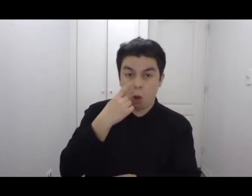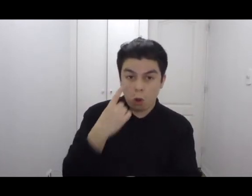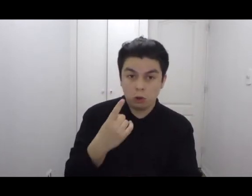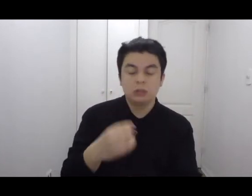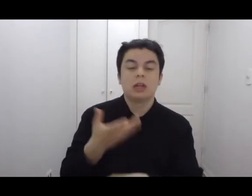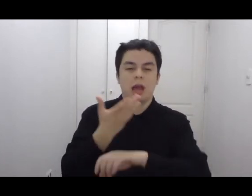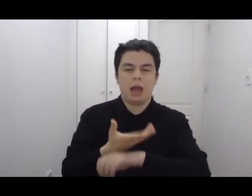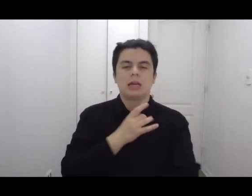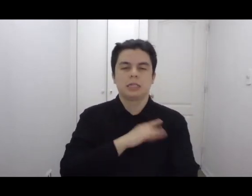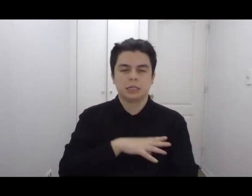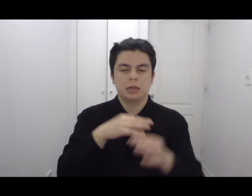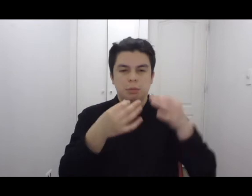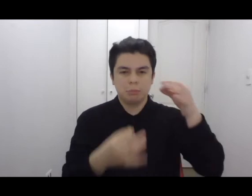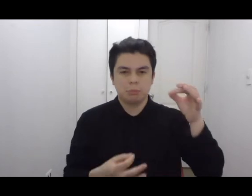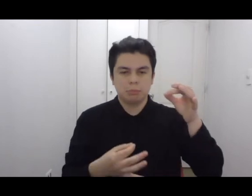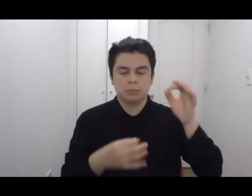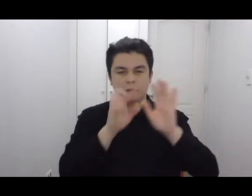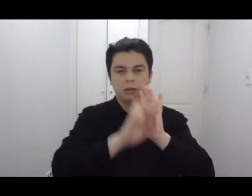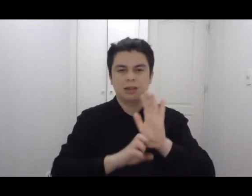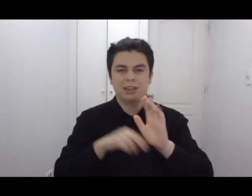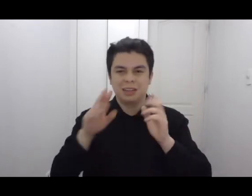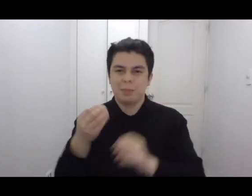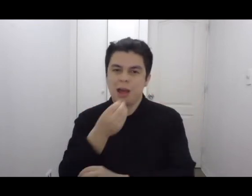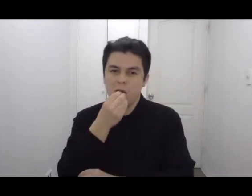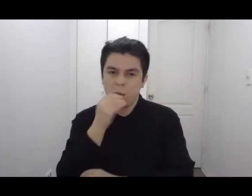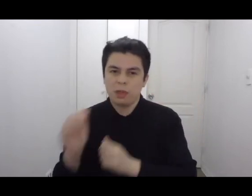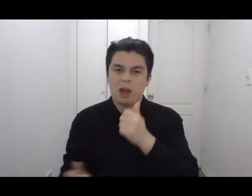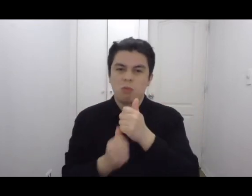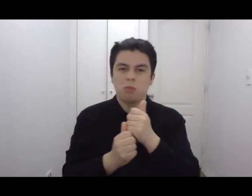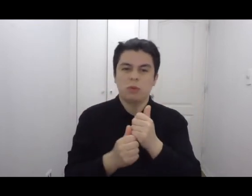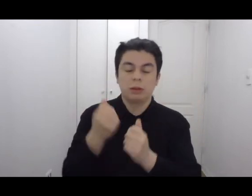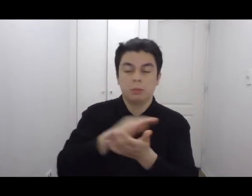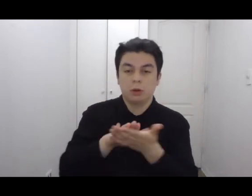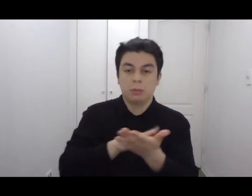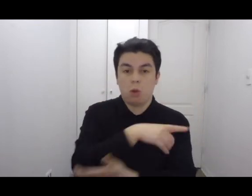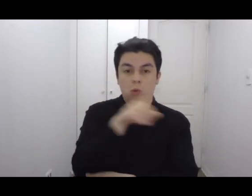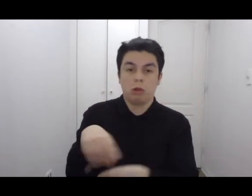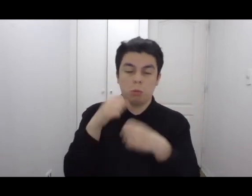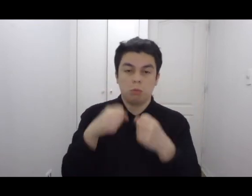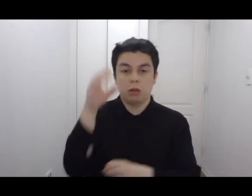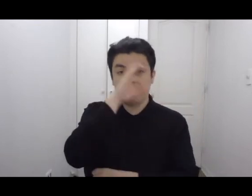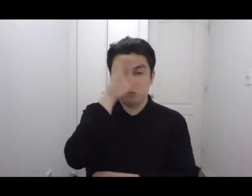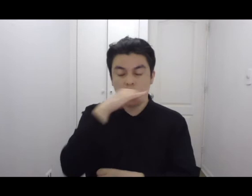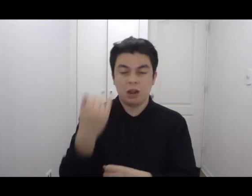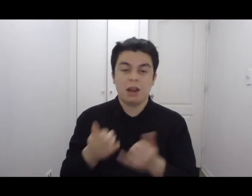programas alimentarios en Chile, de alimentación complementaria por ejemplo pueden encontrar